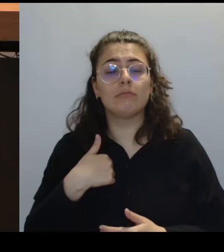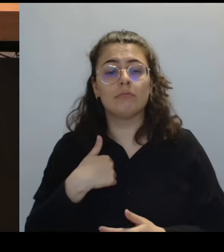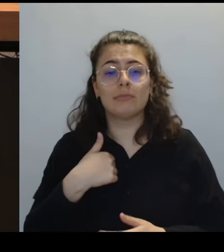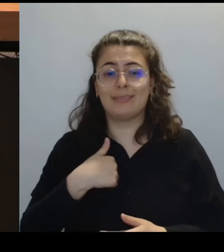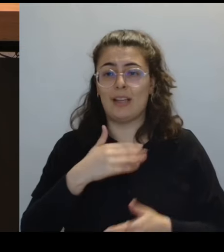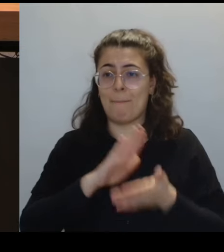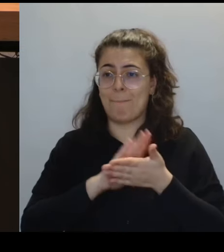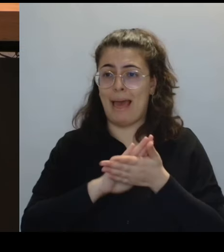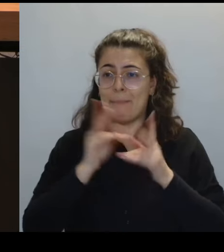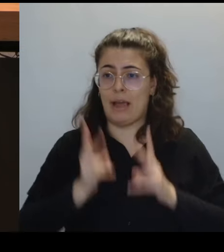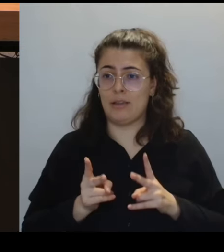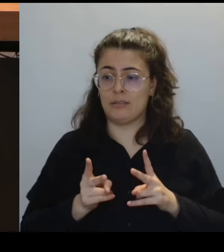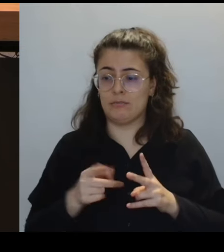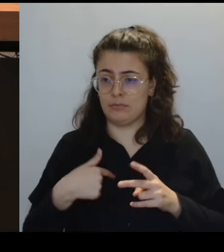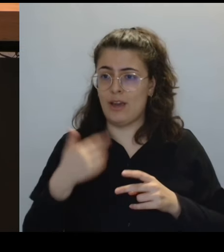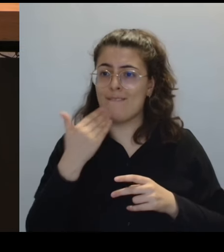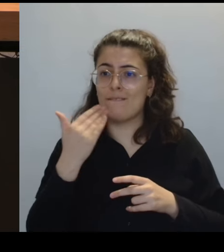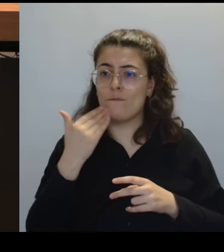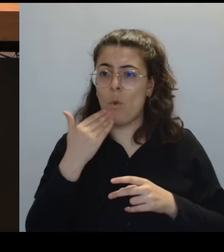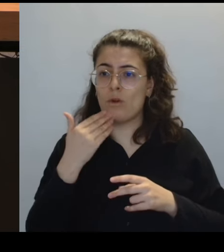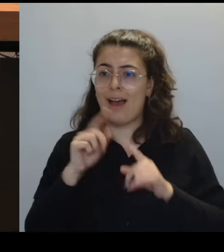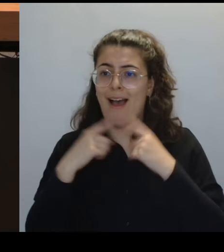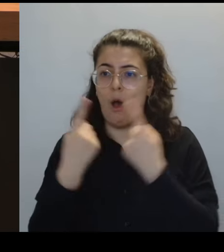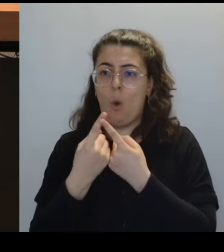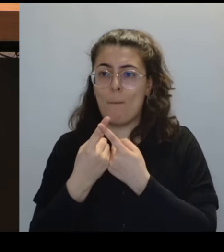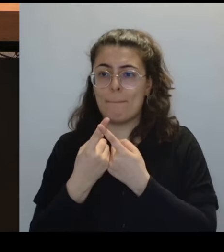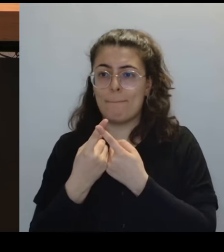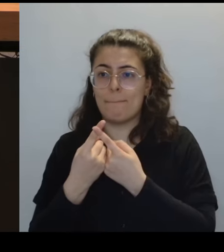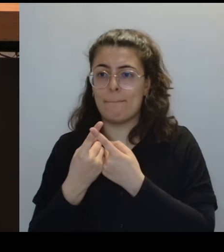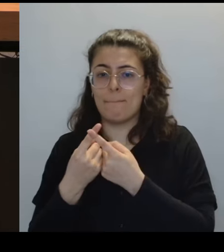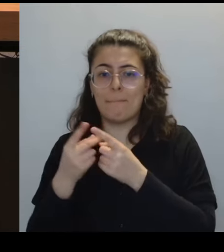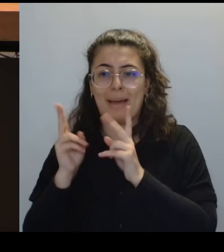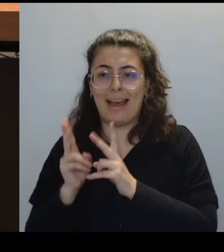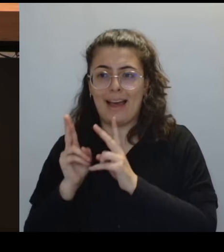an ein Bleiberecht anknüpfe. Das ist absolut legitim.